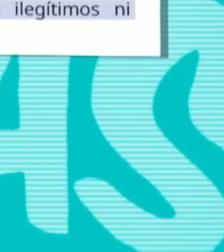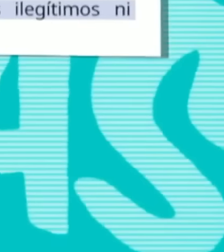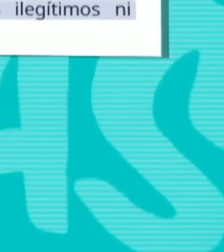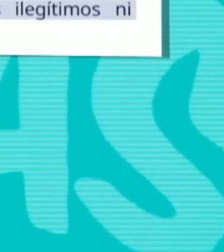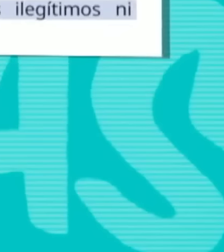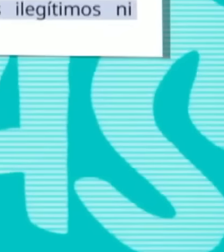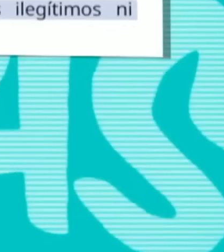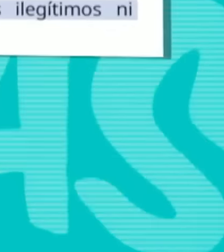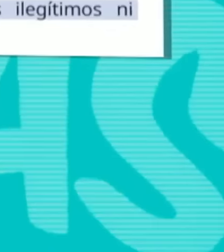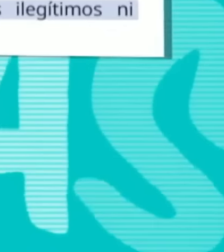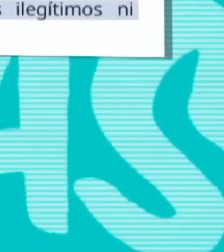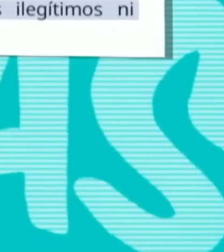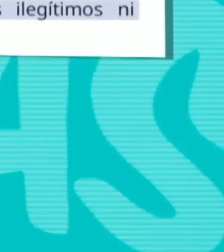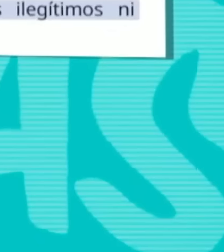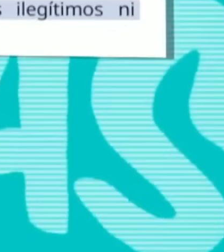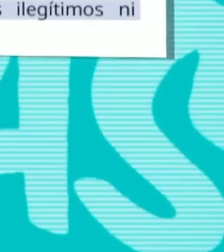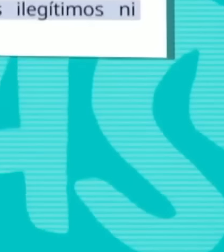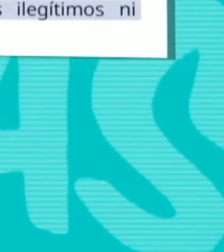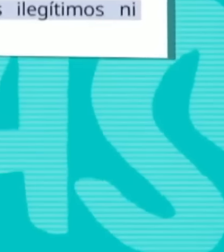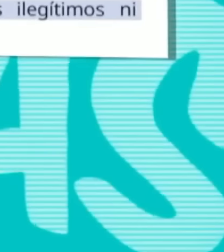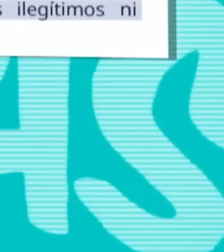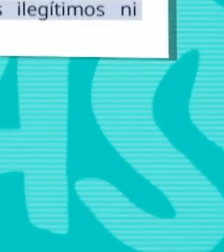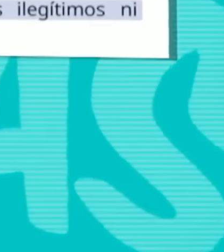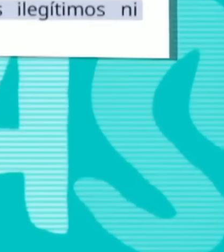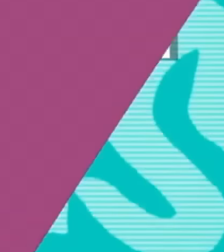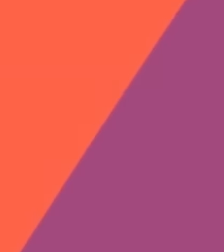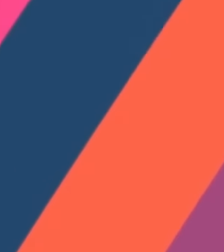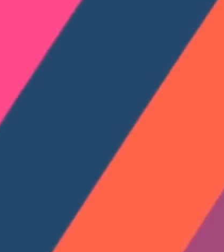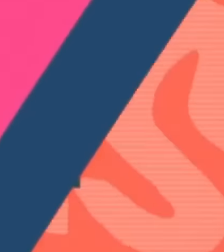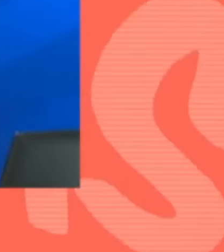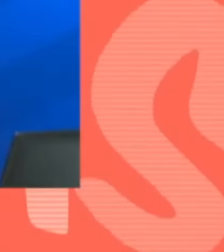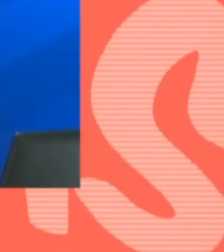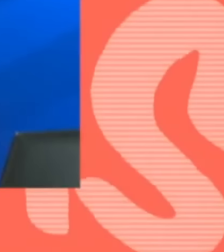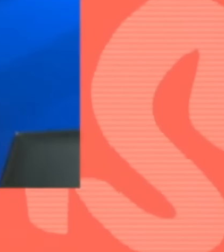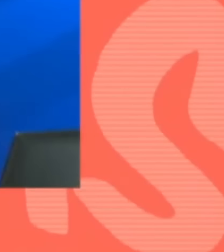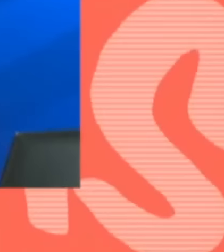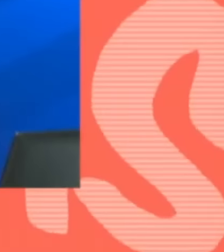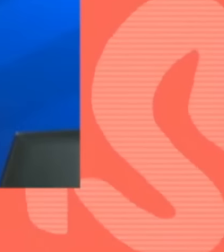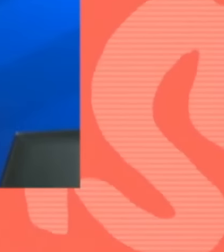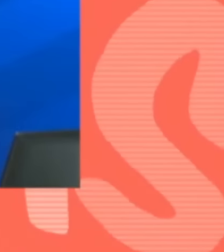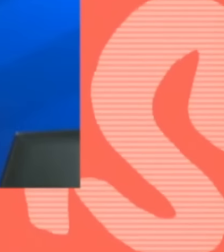información tributaria se mantiene intacta bajo monitoreo constante. Siete. 300,000 oxos quemados